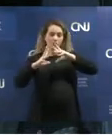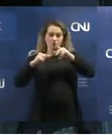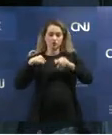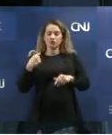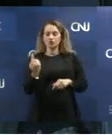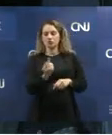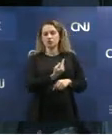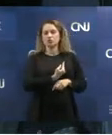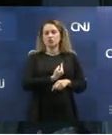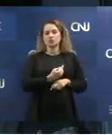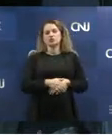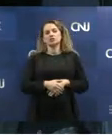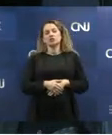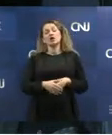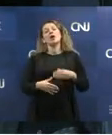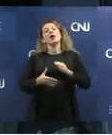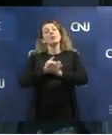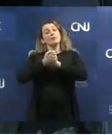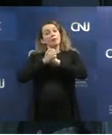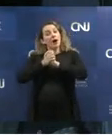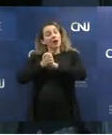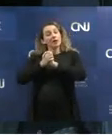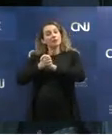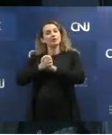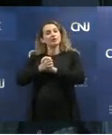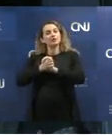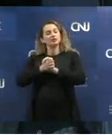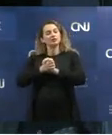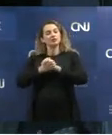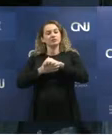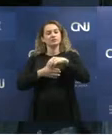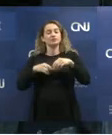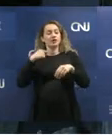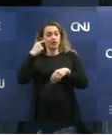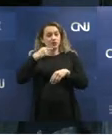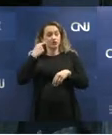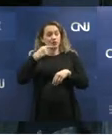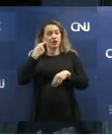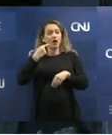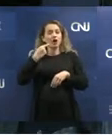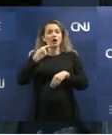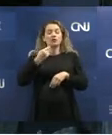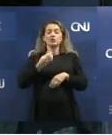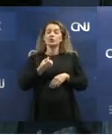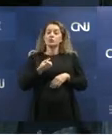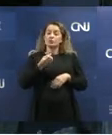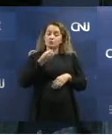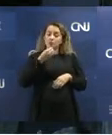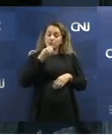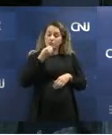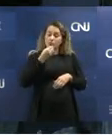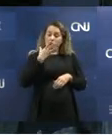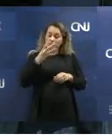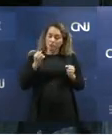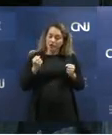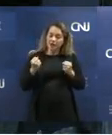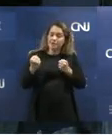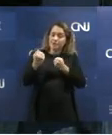Parabenizo inclusive a senhora, a senhora advogada, pela brilhante defesa e com base na sua defesa me chamou um fato,